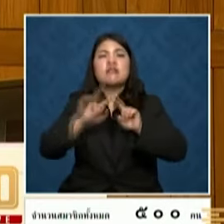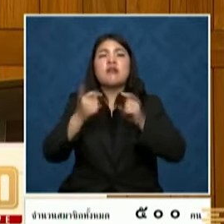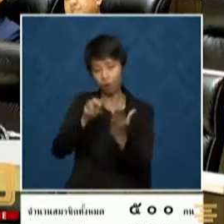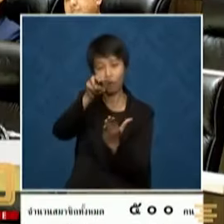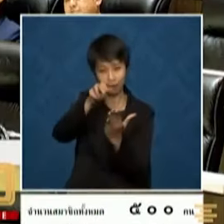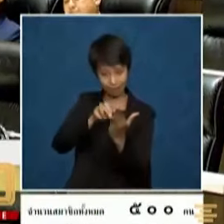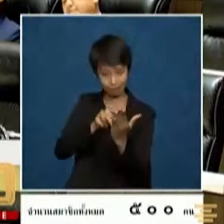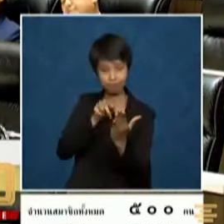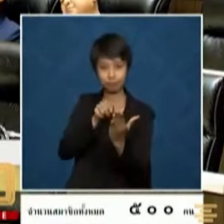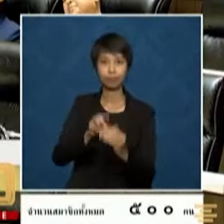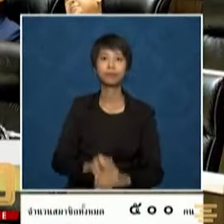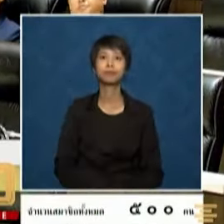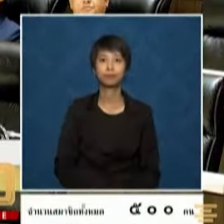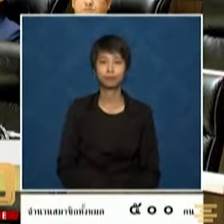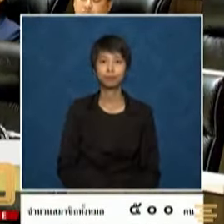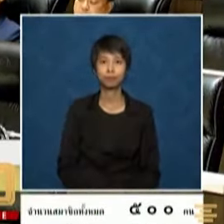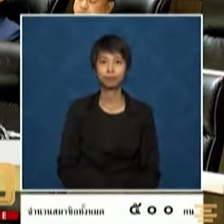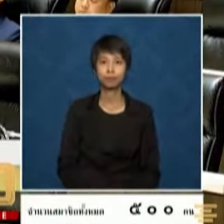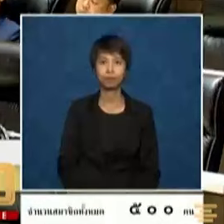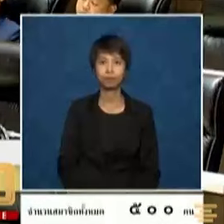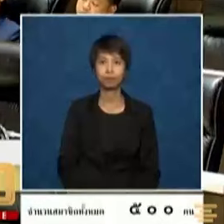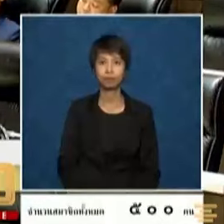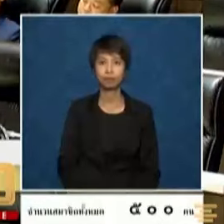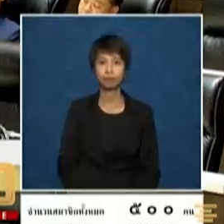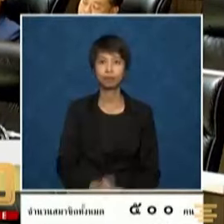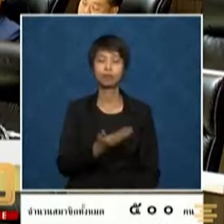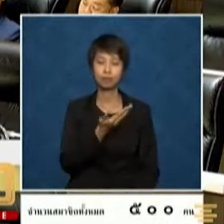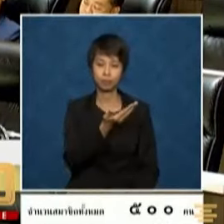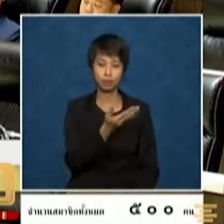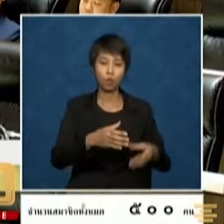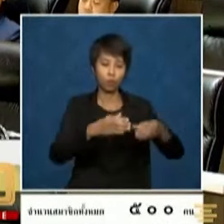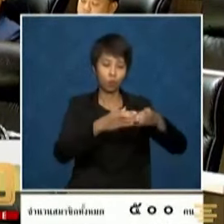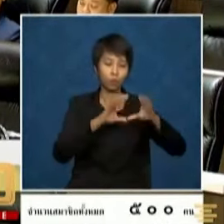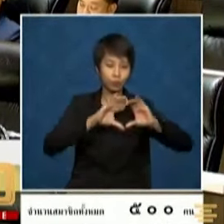ก้าวไกลฉบับขนานแท้และดั้งเดิมวาทกรรมค่ะ กล่าวหานั่นกล่าวหานี่ด่านู่นด่านี่แต่